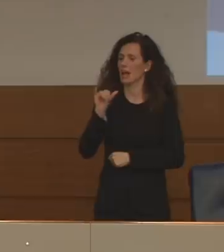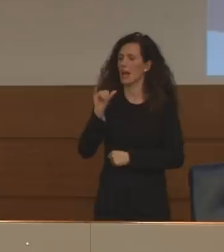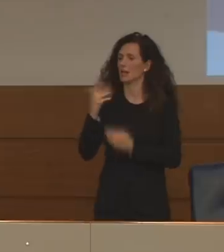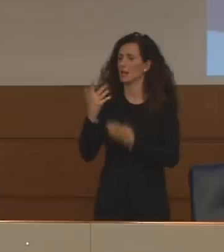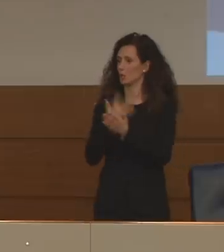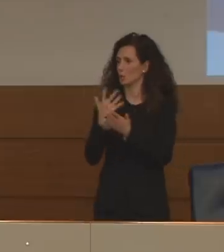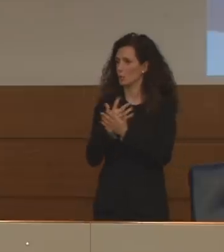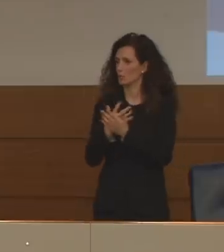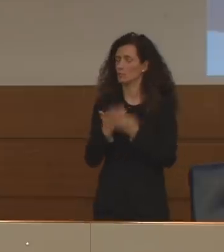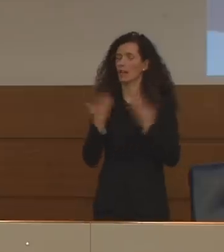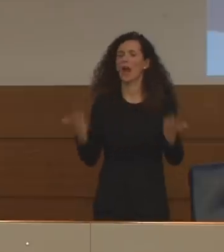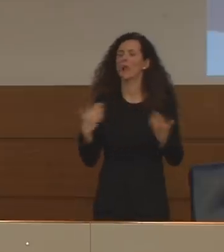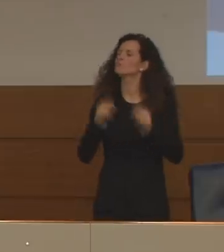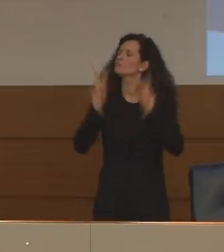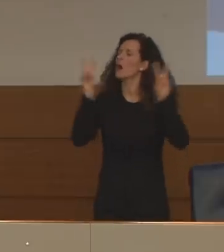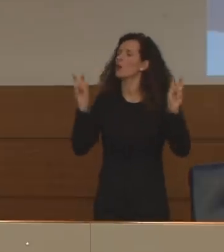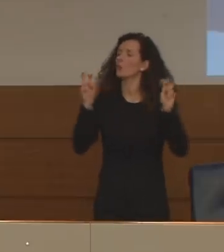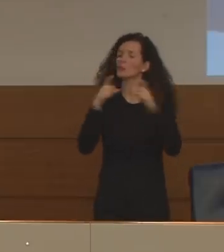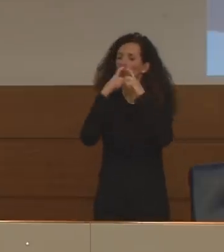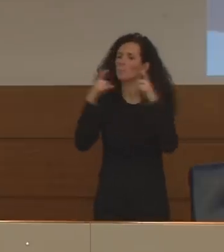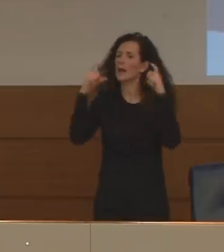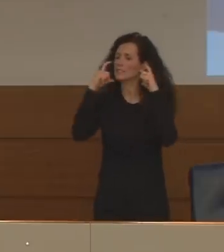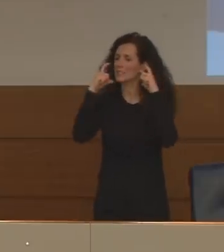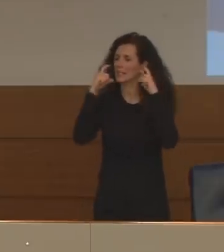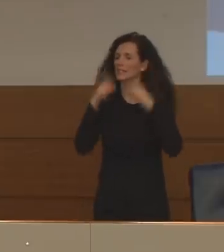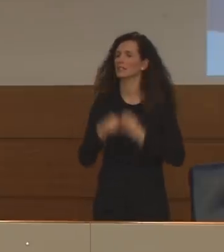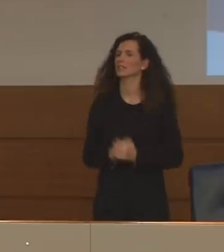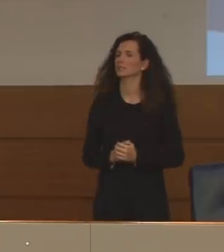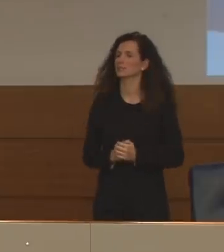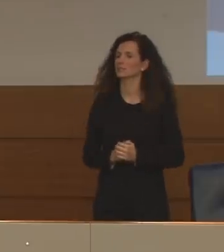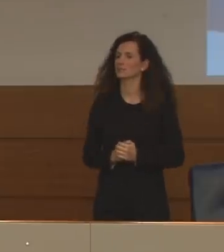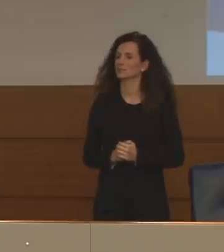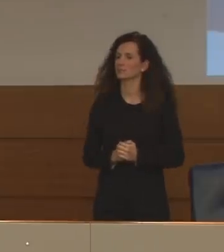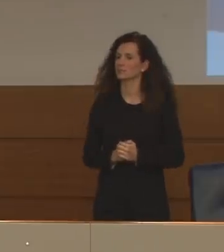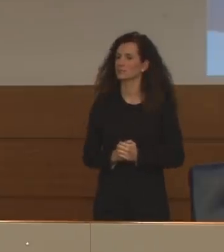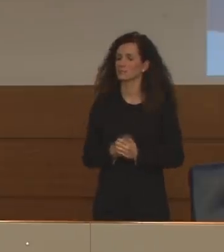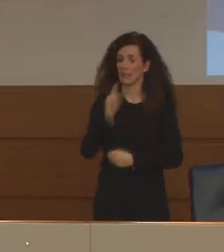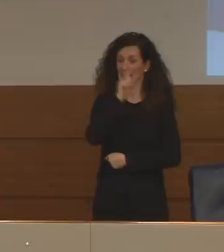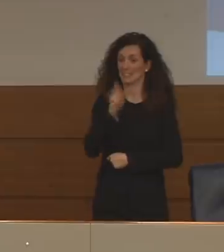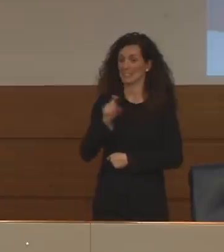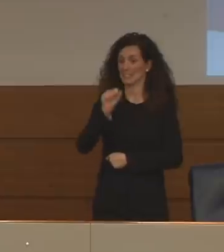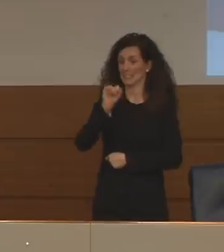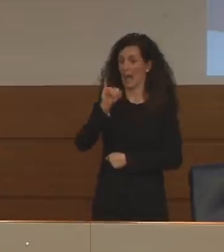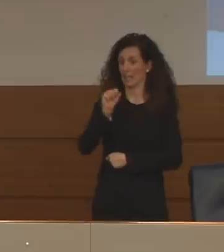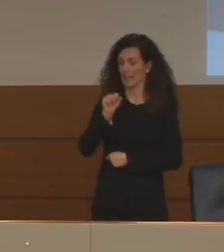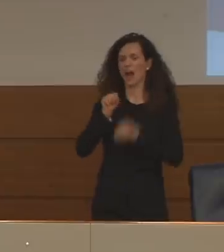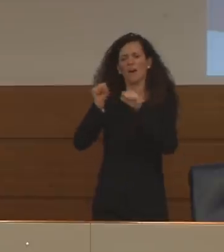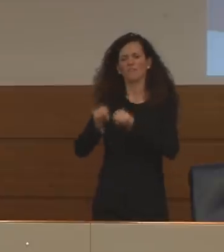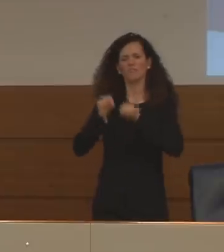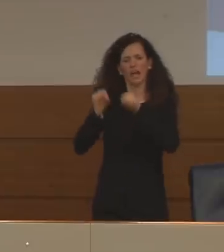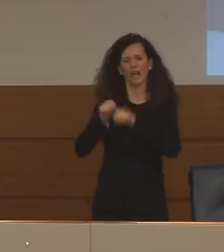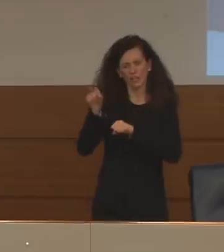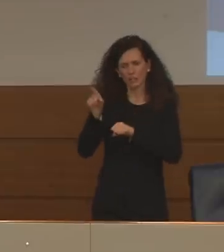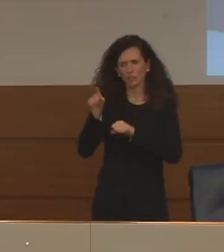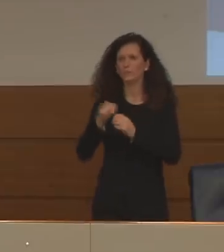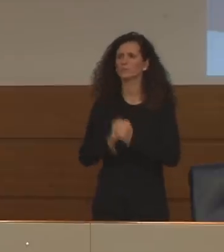(domanda giornalista) Parliamo di mascherine, Zaia in Veneto ha fatto stampare da un